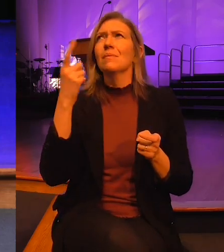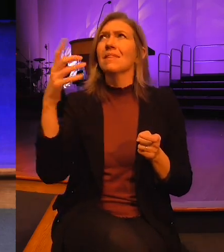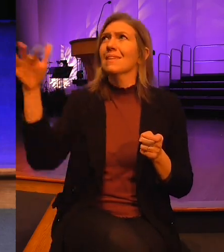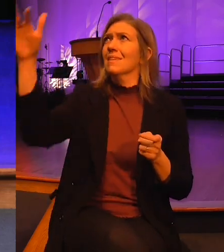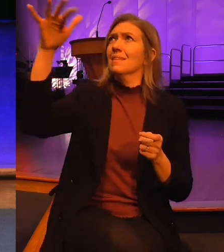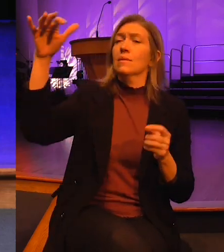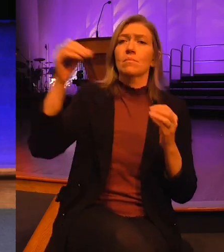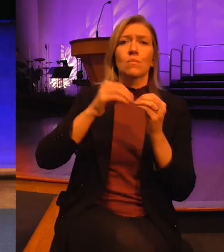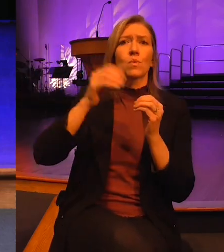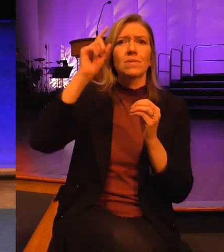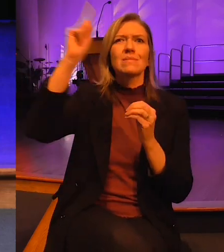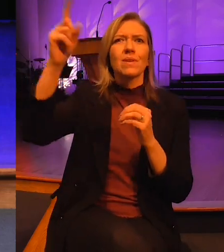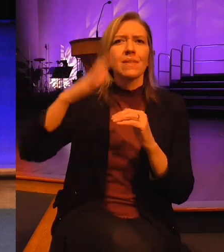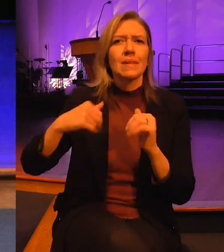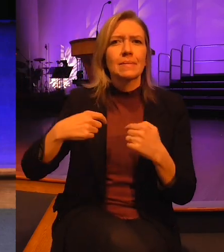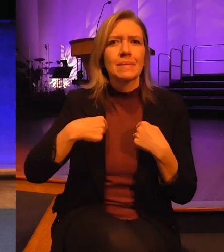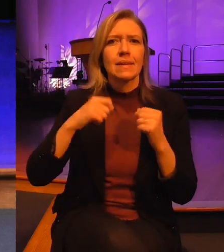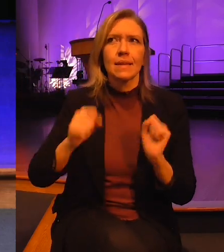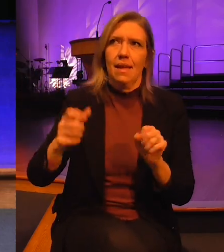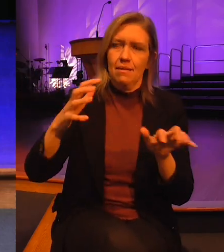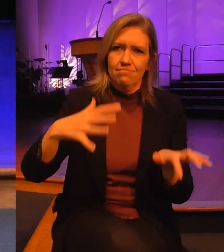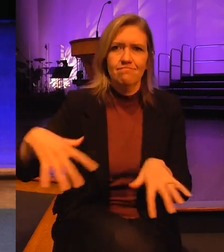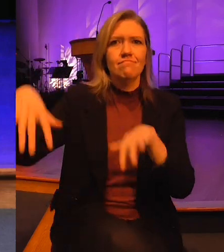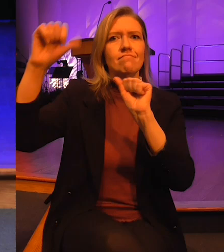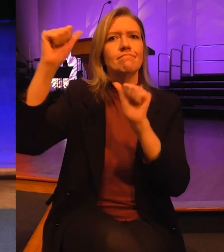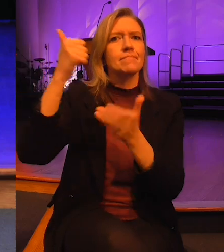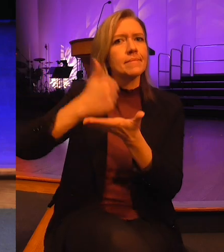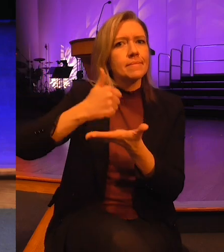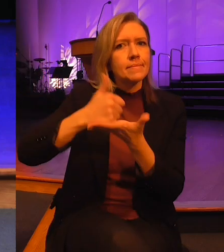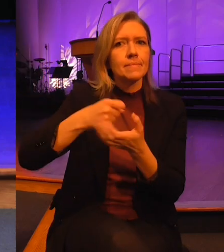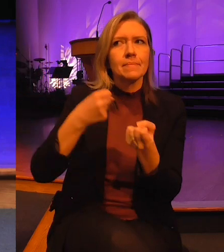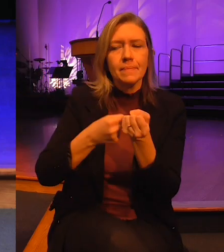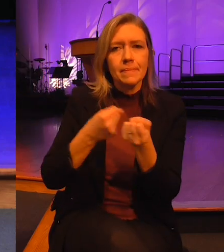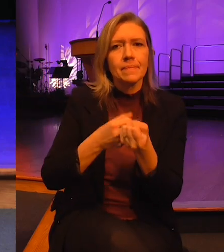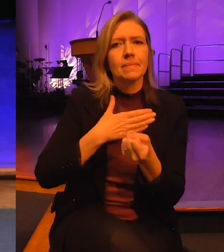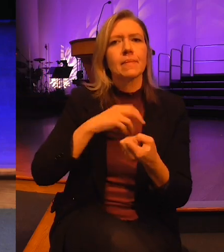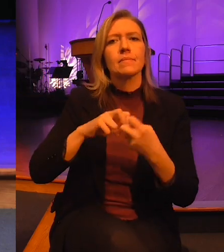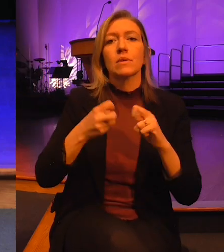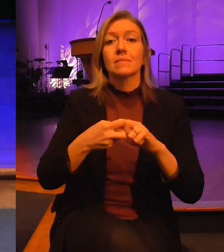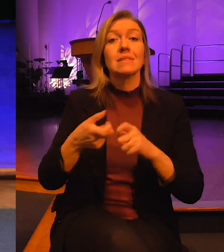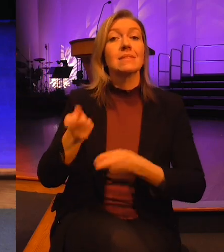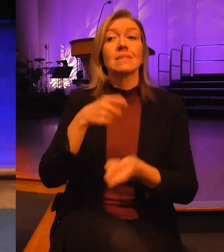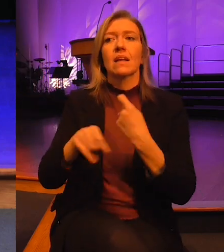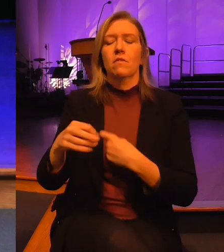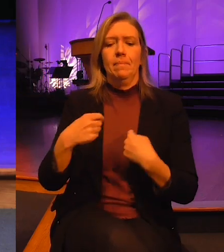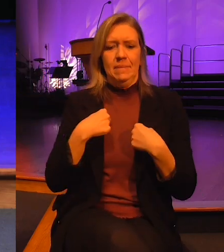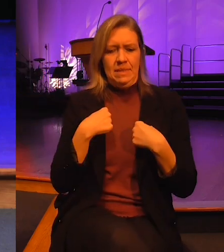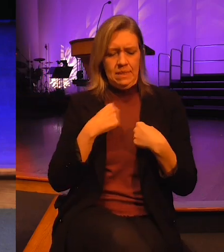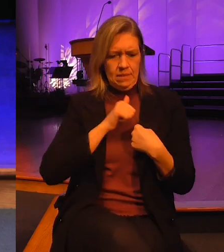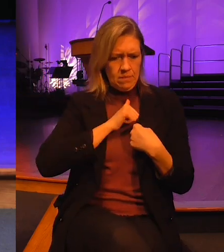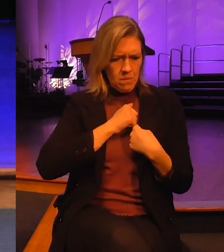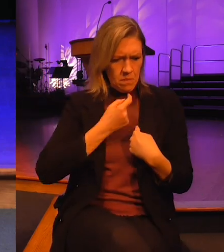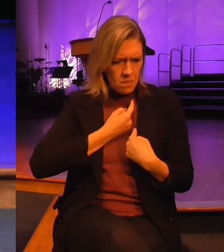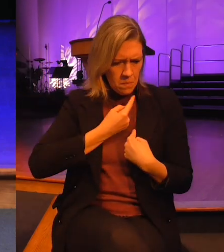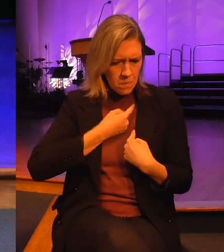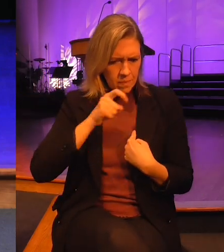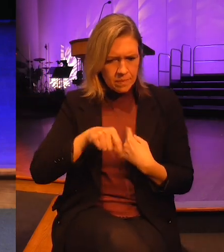um eso puede ayudarme con mis problemas versus yo siempre pensando que tengo que resolverlos solo